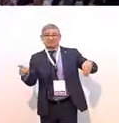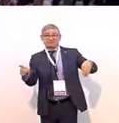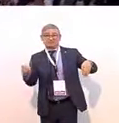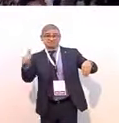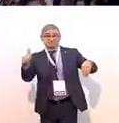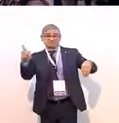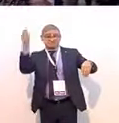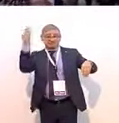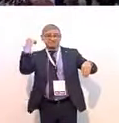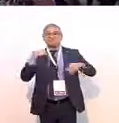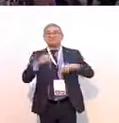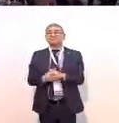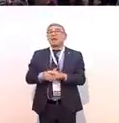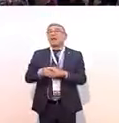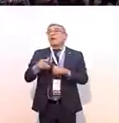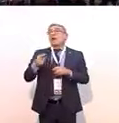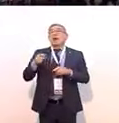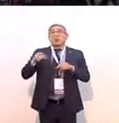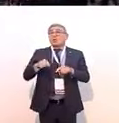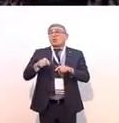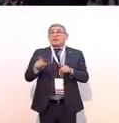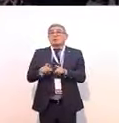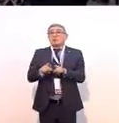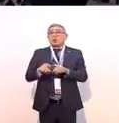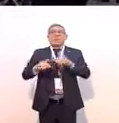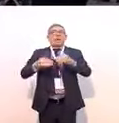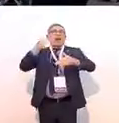assoluta avanguardia – e qua dovremmo tornare.